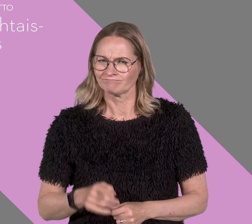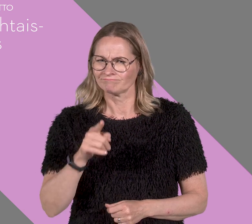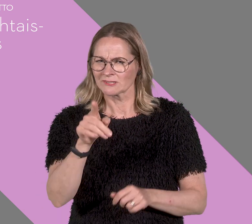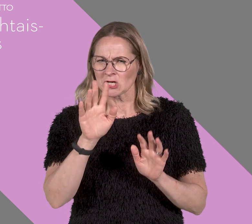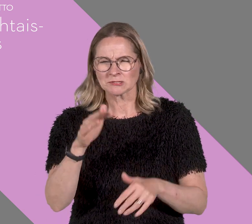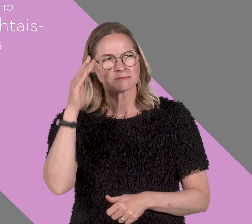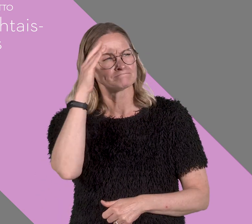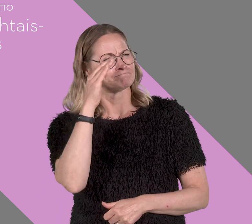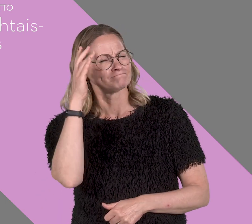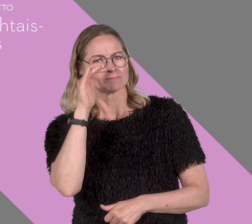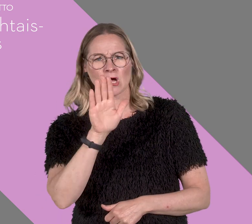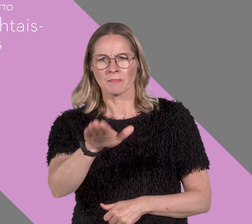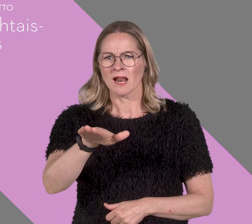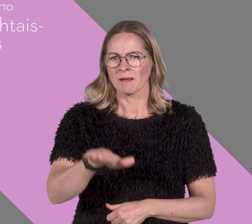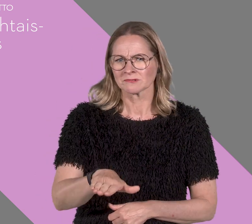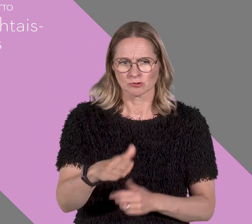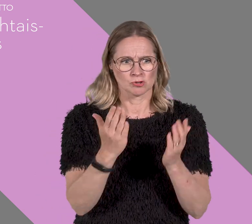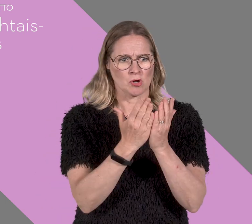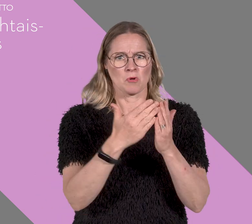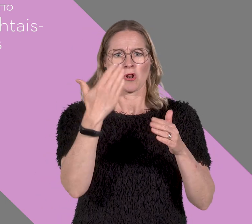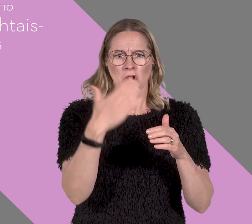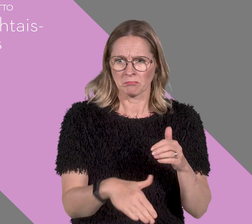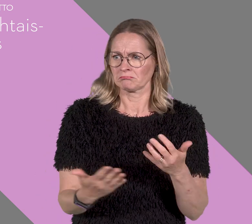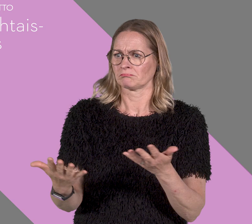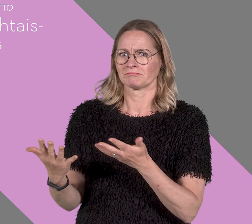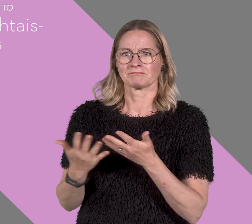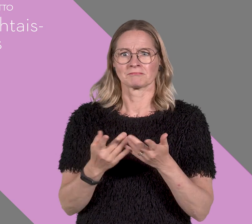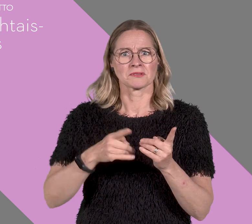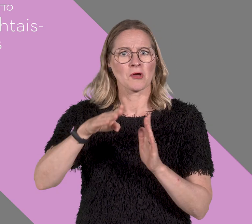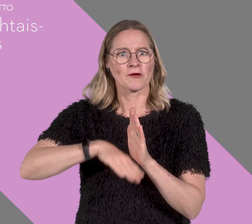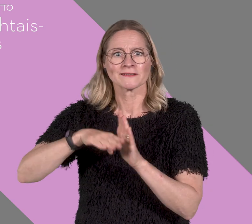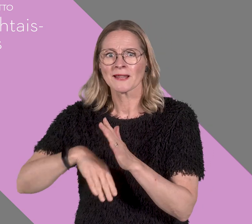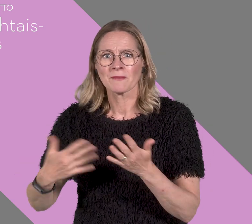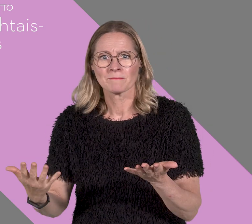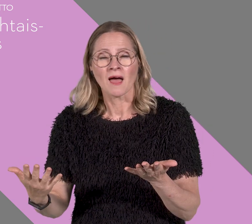Mietitkö lapsellesi ohjelmaa koulun päätyttyä?